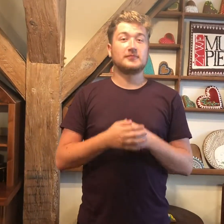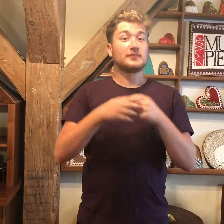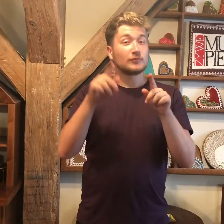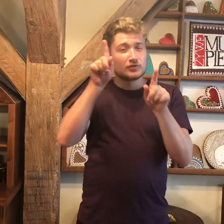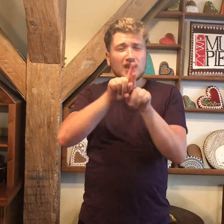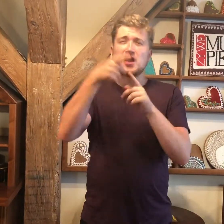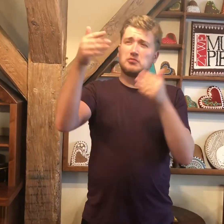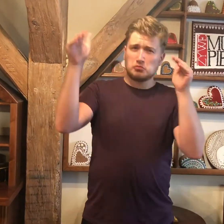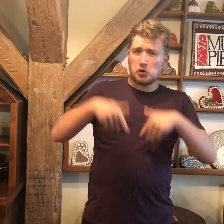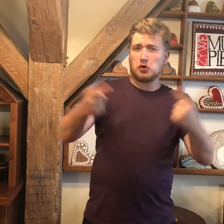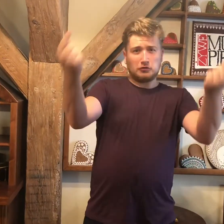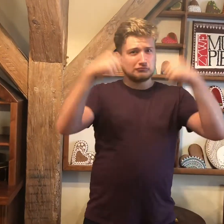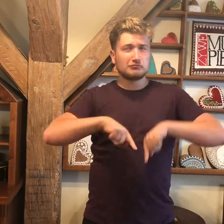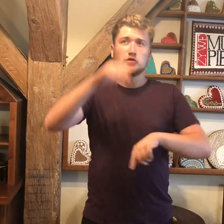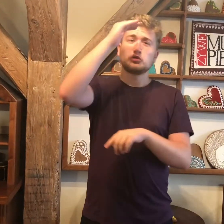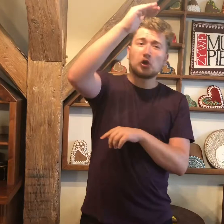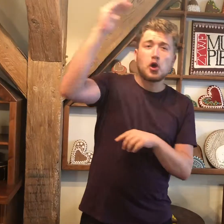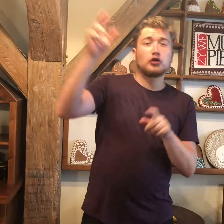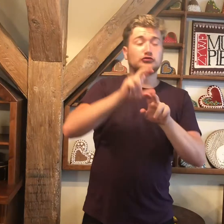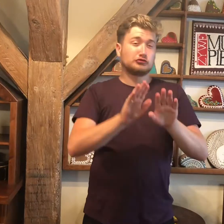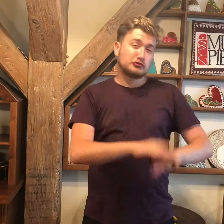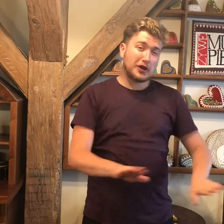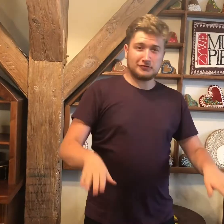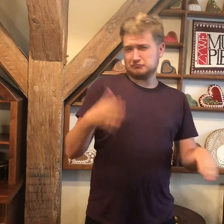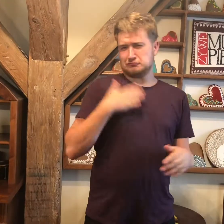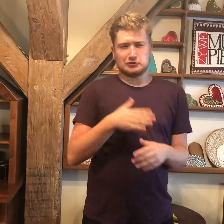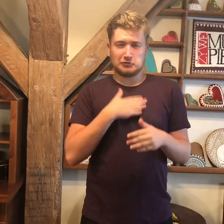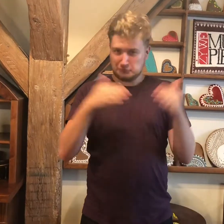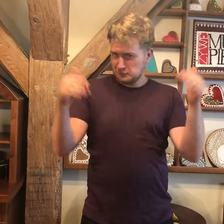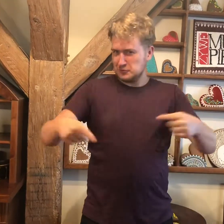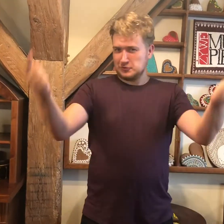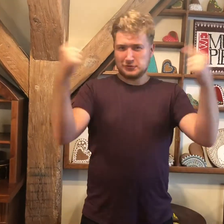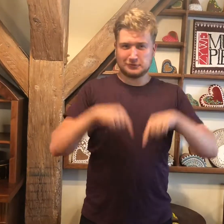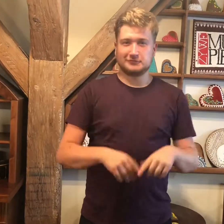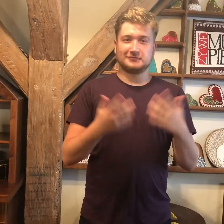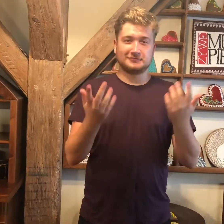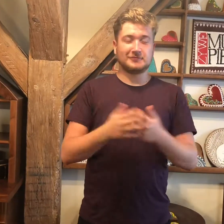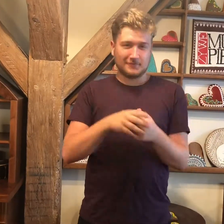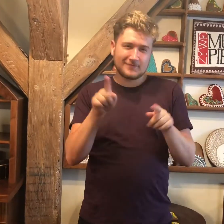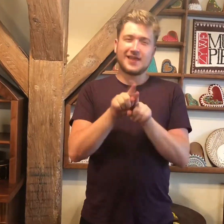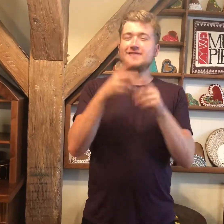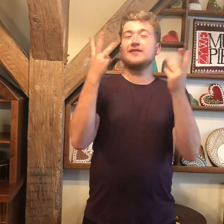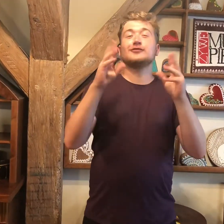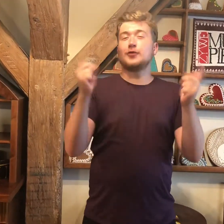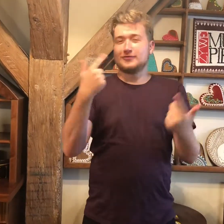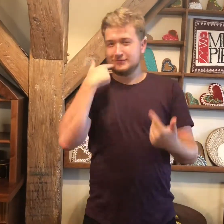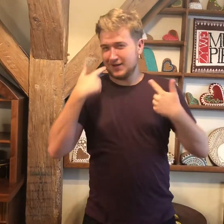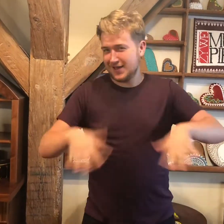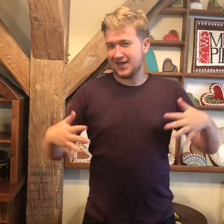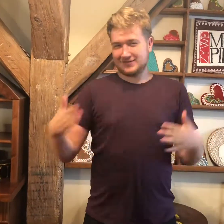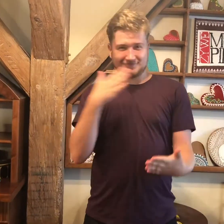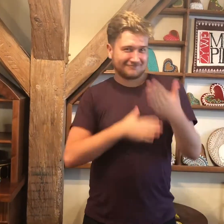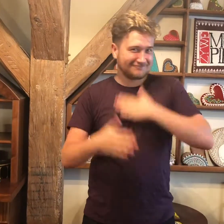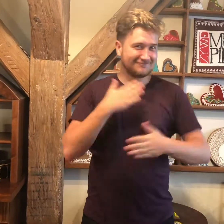To radość dla zwiedzających w każdym wieku.